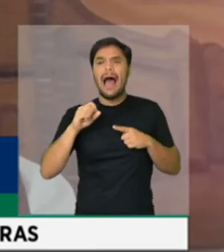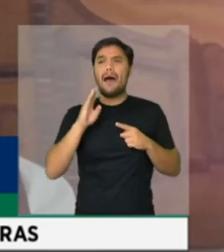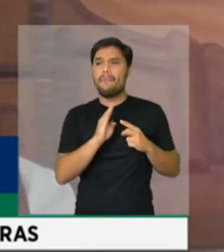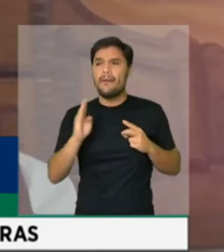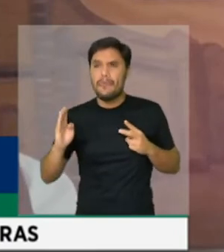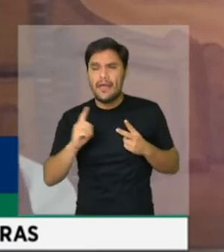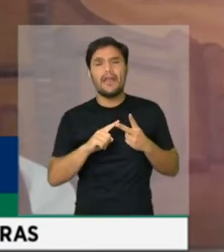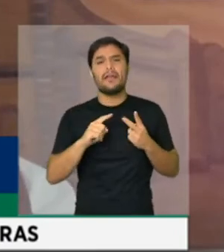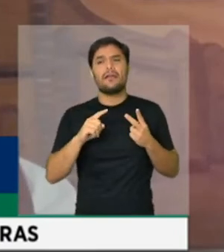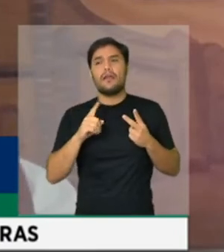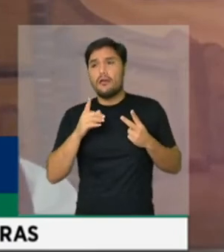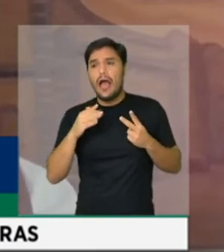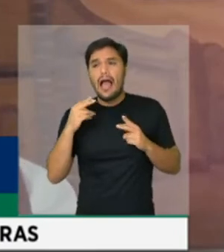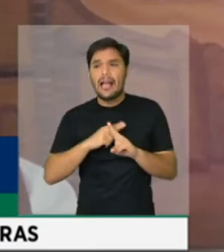DÁ PRA SUPORTAR. A GENTE SABE NAQUELA FAMOSA AUDIÊNCIA DO